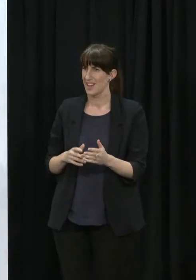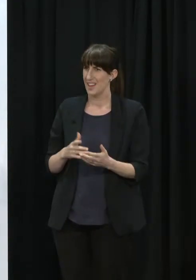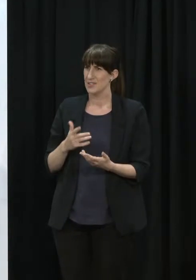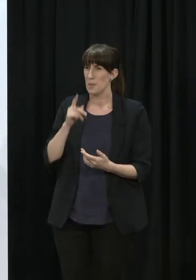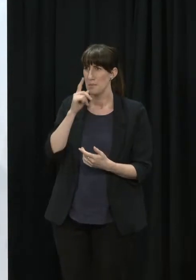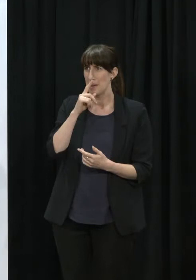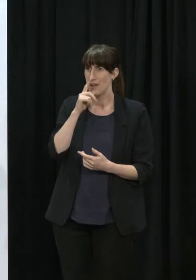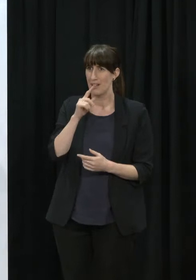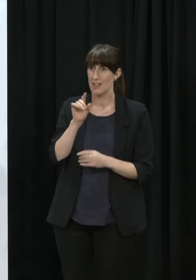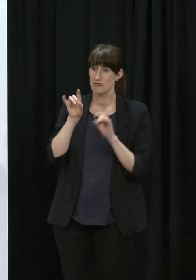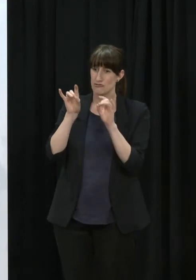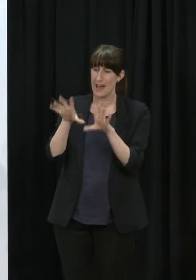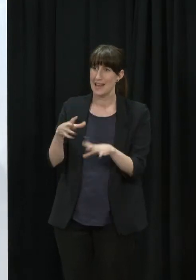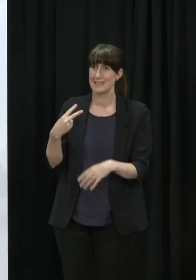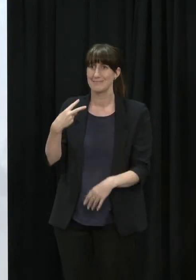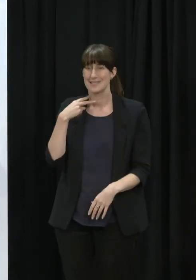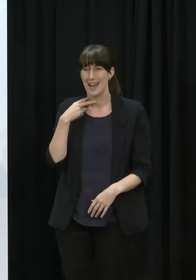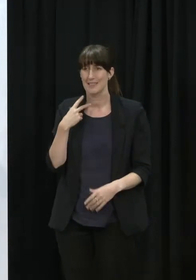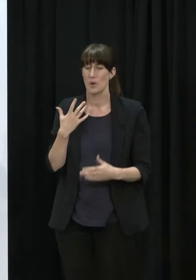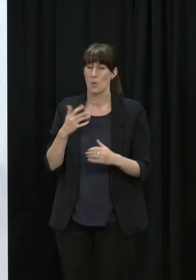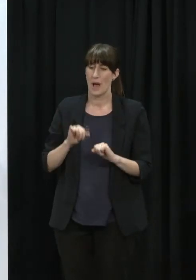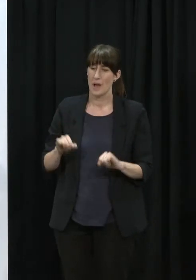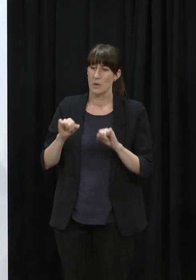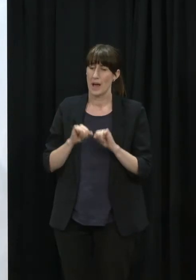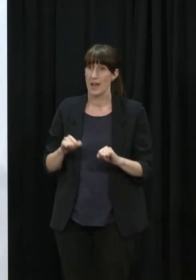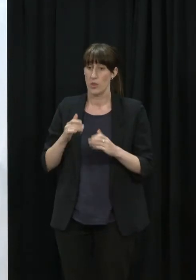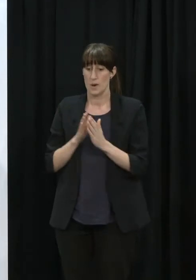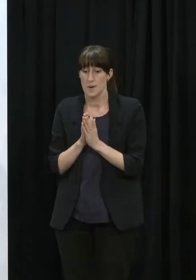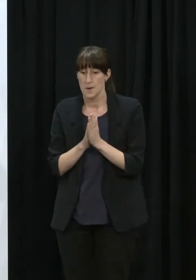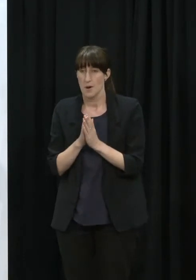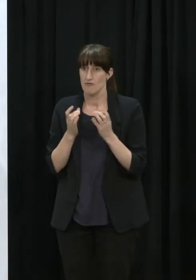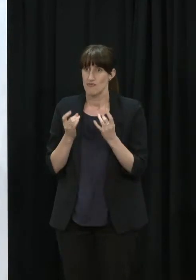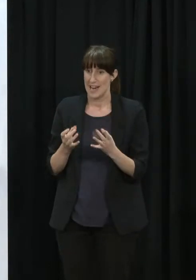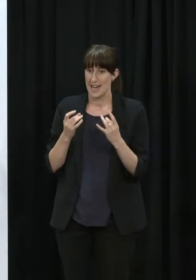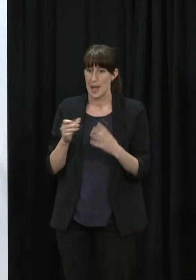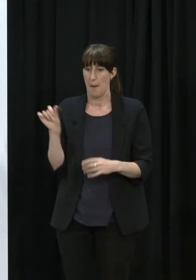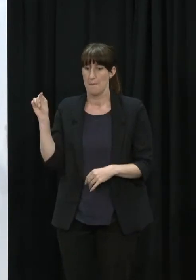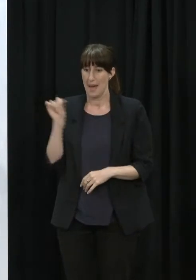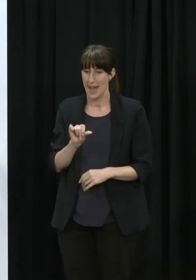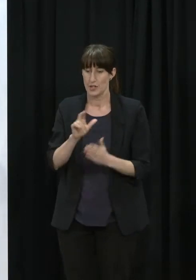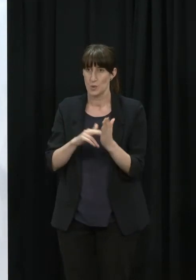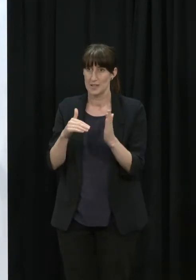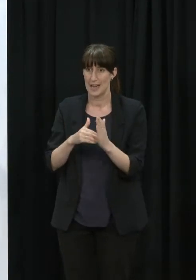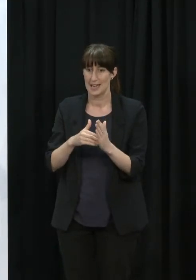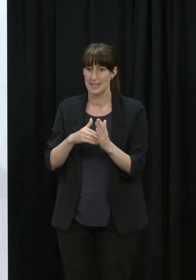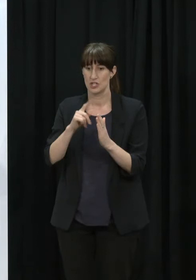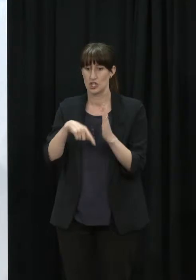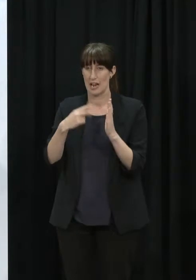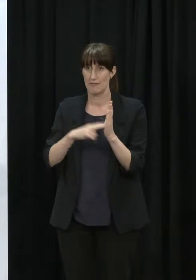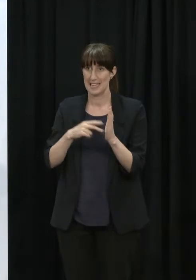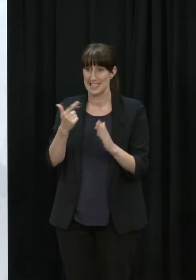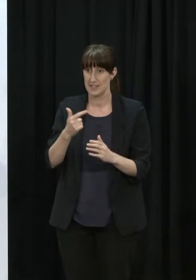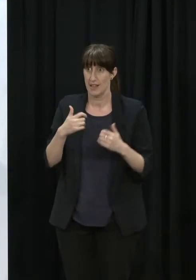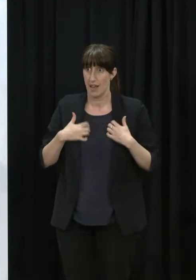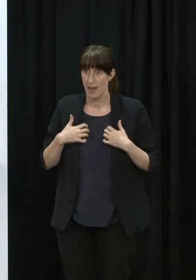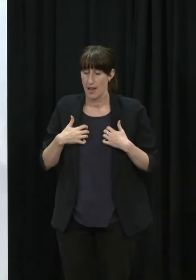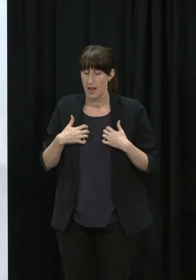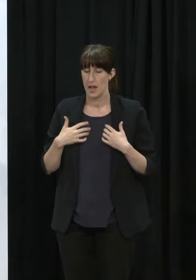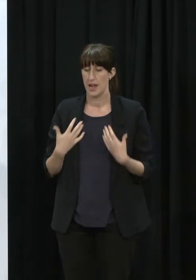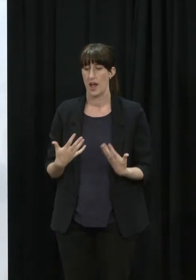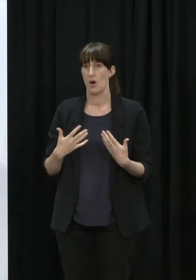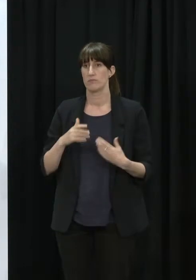omicron no reira he whakaahuru.